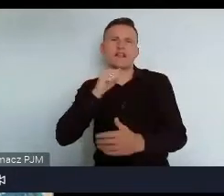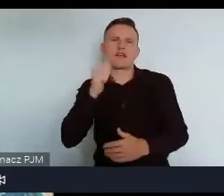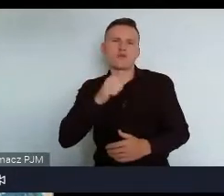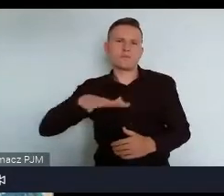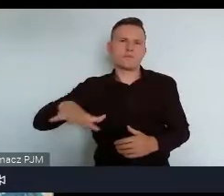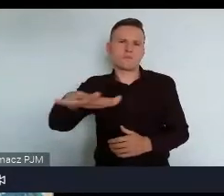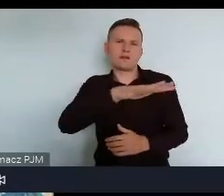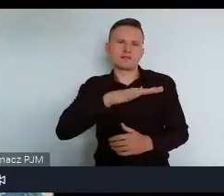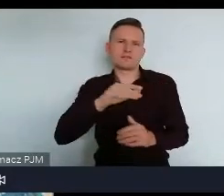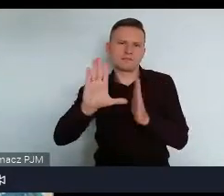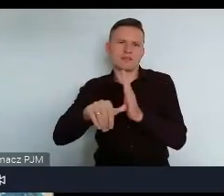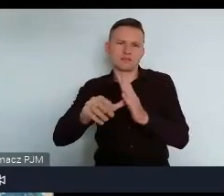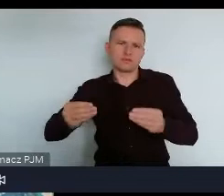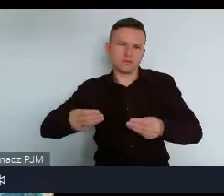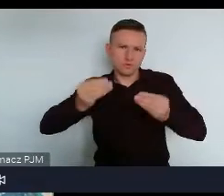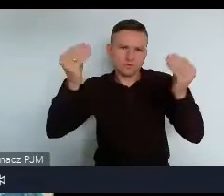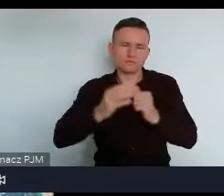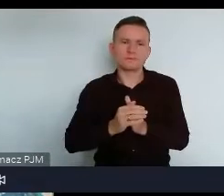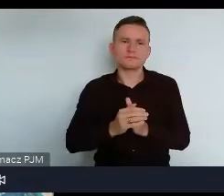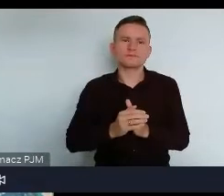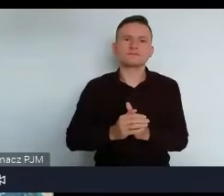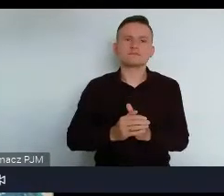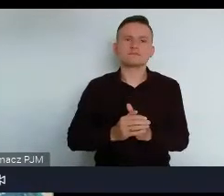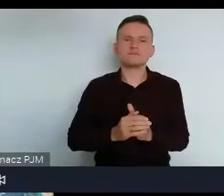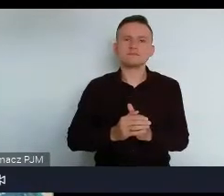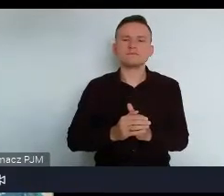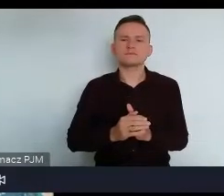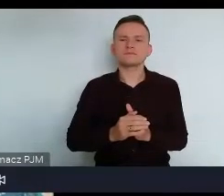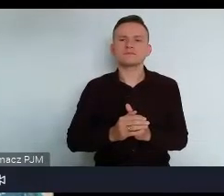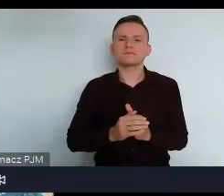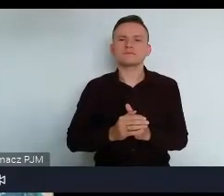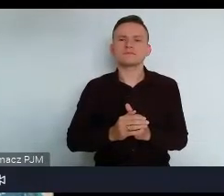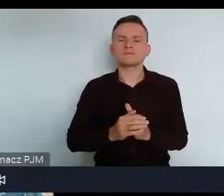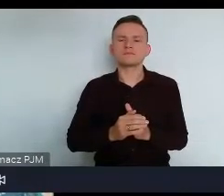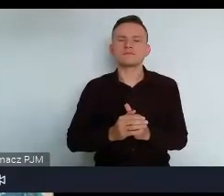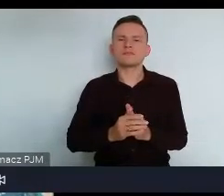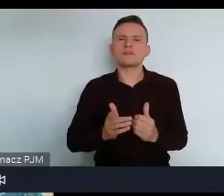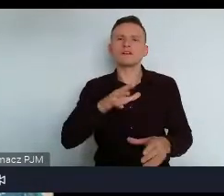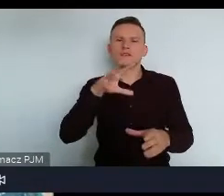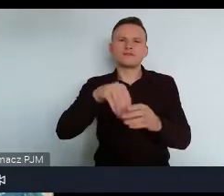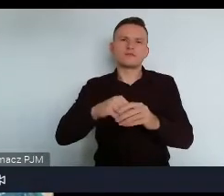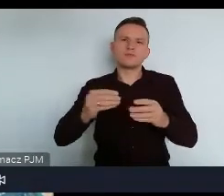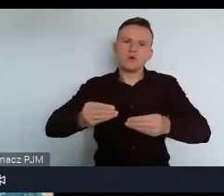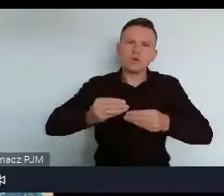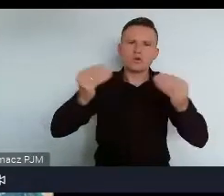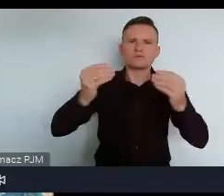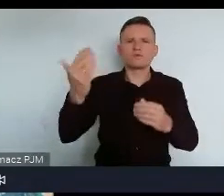które obejmują nie tylko trzy znane nam wymiary zrównoważonego rozwoju: społeczny, ekonomiczny i środowiskowy,